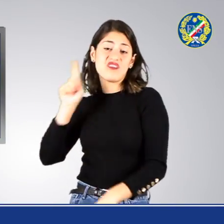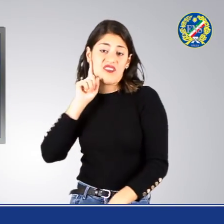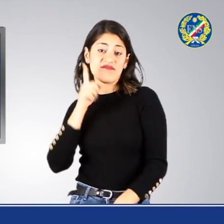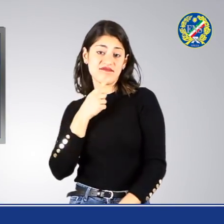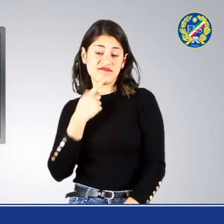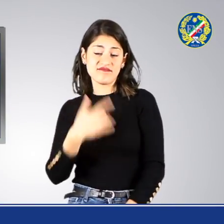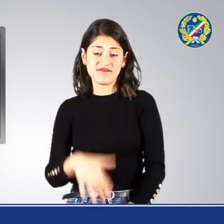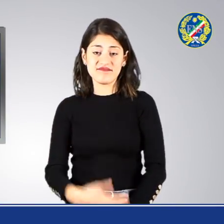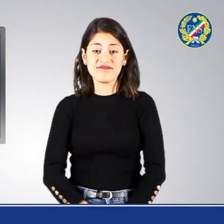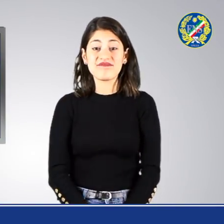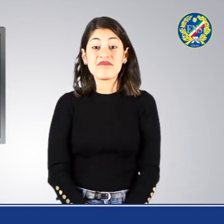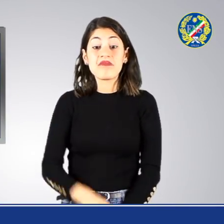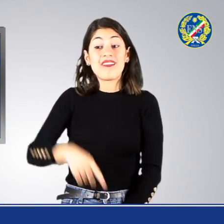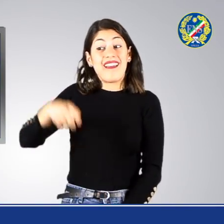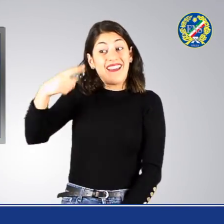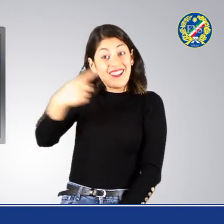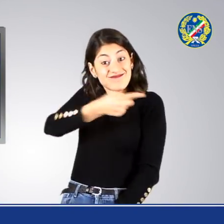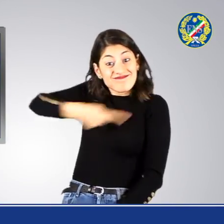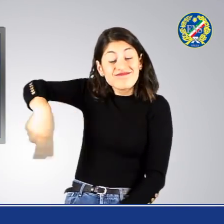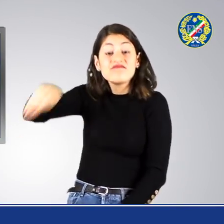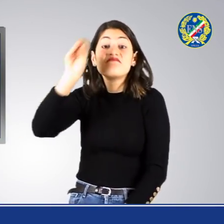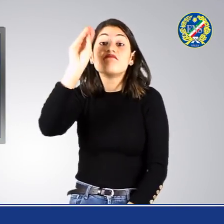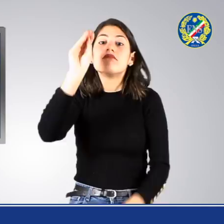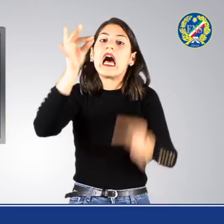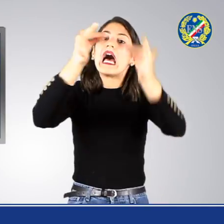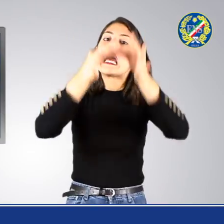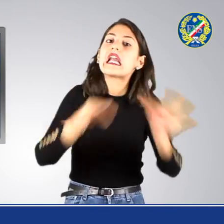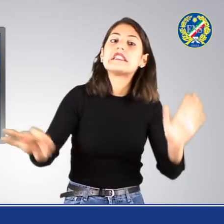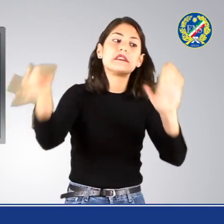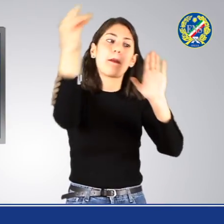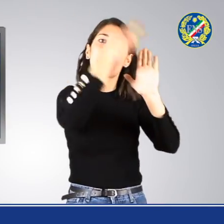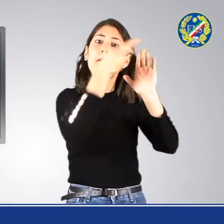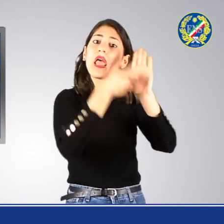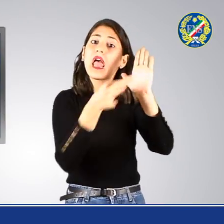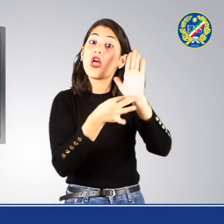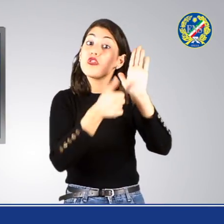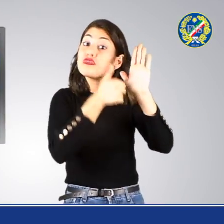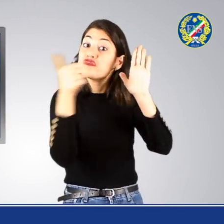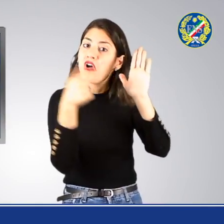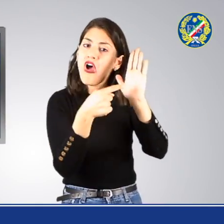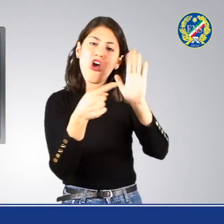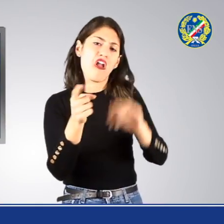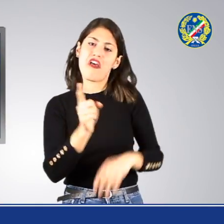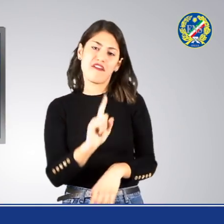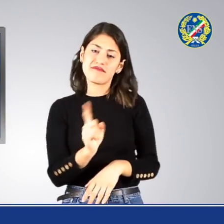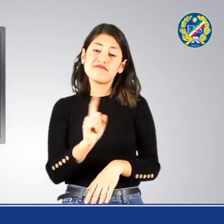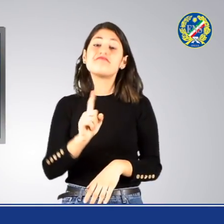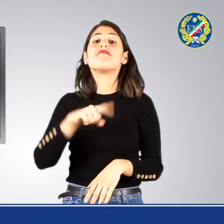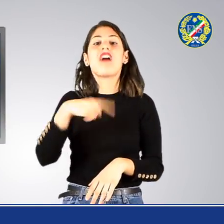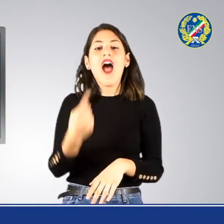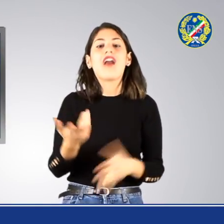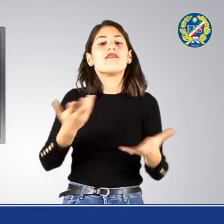Non chiediamo solo il rispetto di norme ma una sempre maggiore apertura e